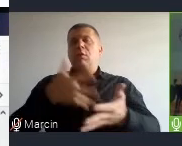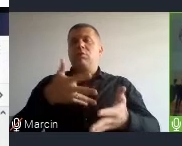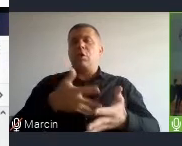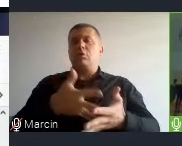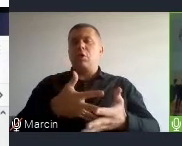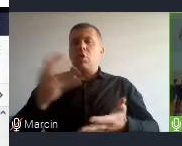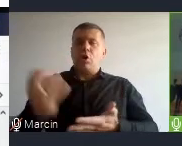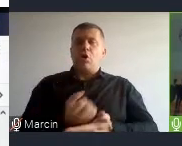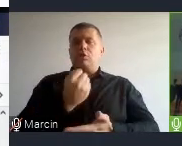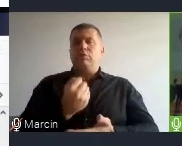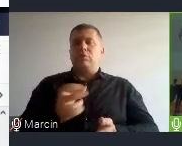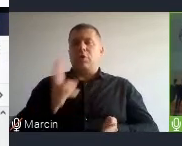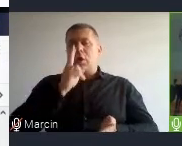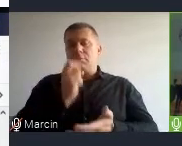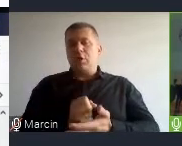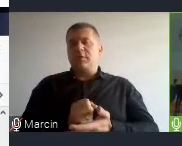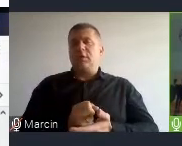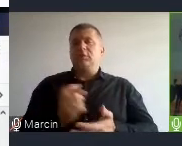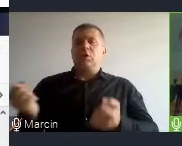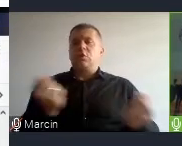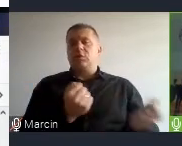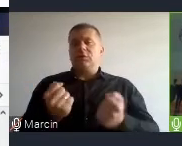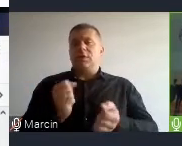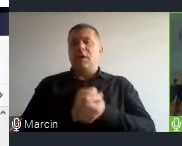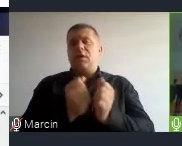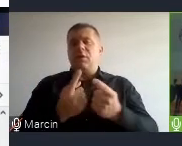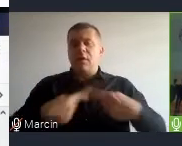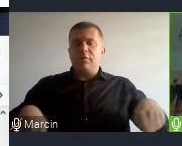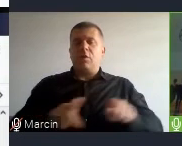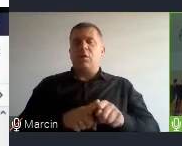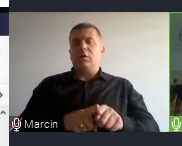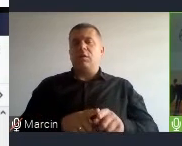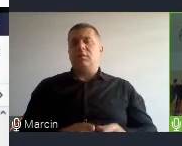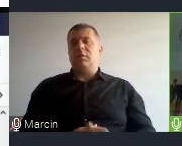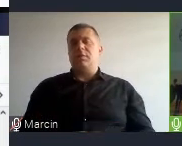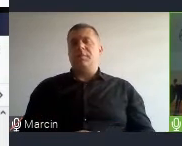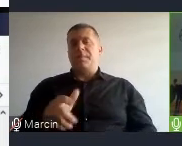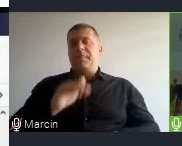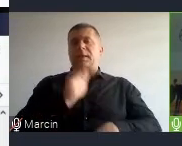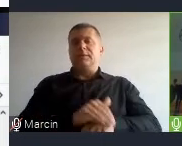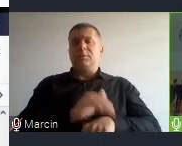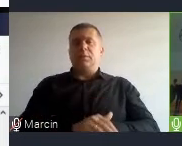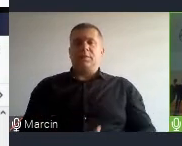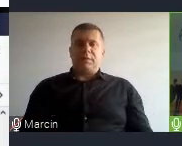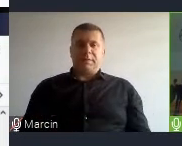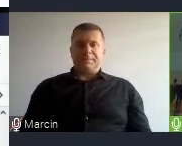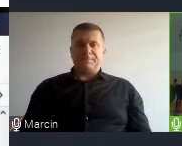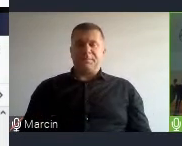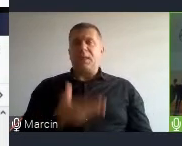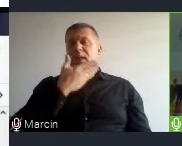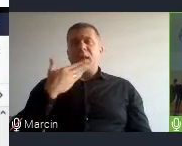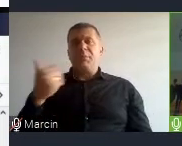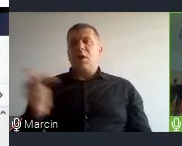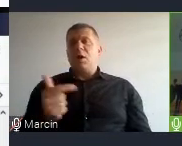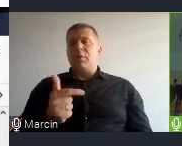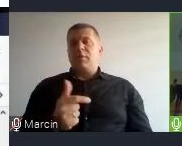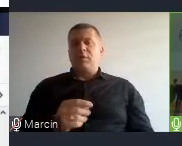który potwierdzi dostawę czy wykonanie określonego zamówienia. Czyli nie ma obowiązku zabierania pisemnej umowy.